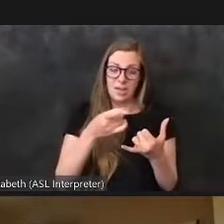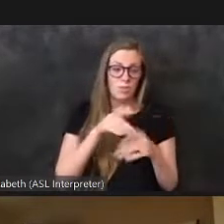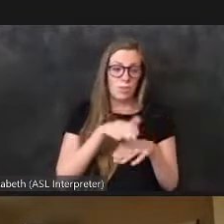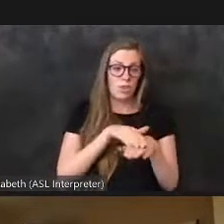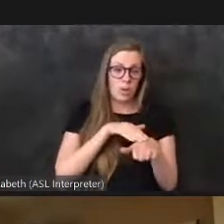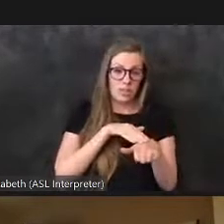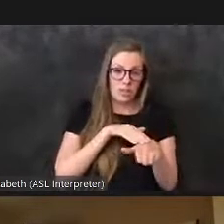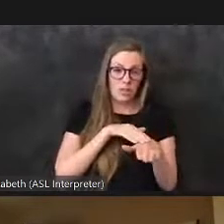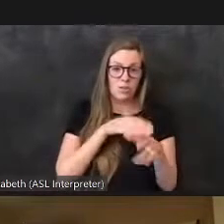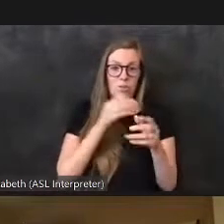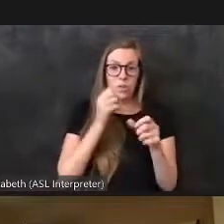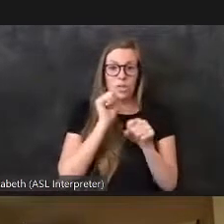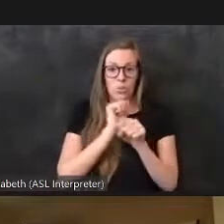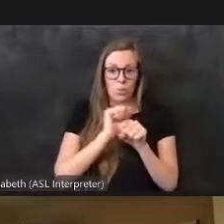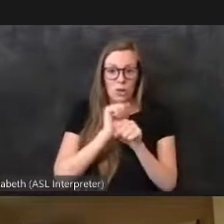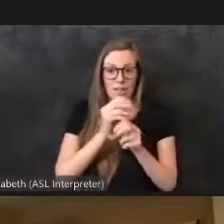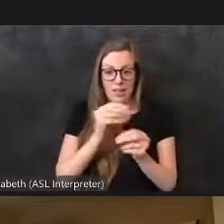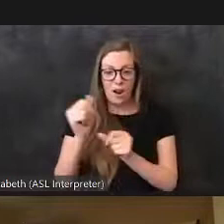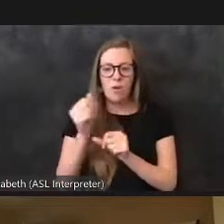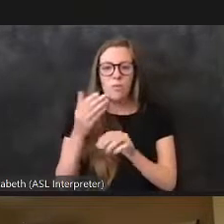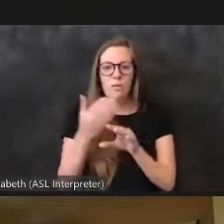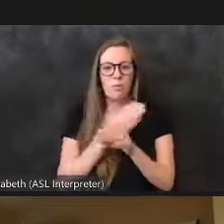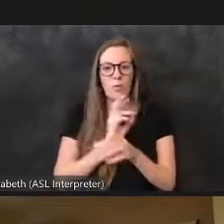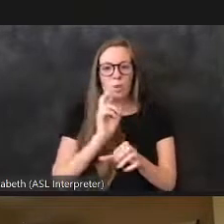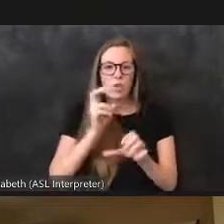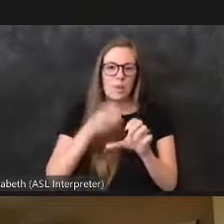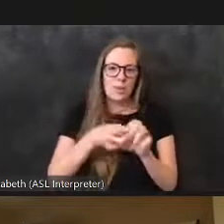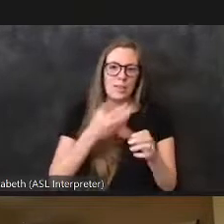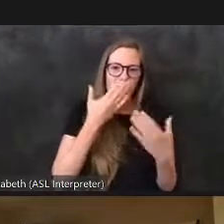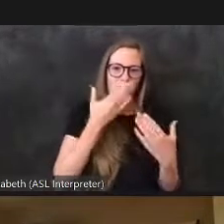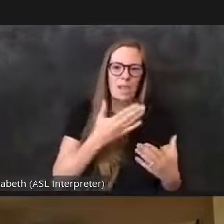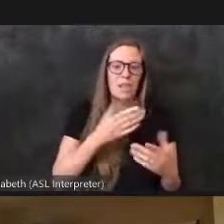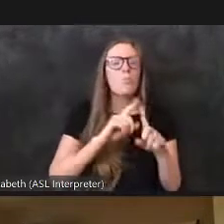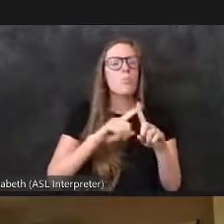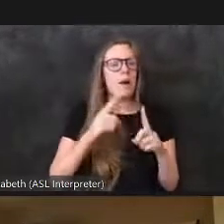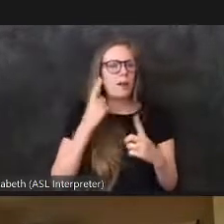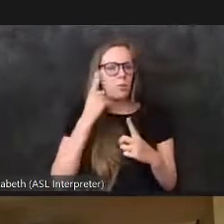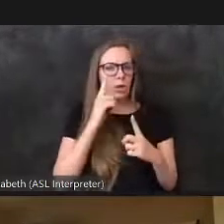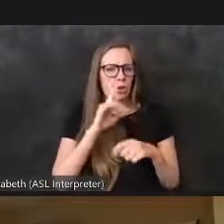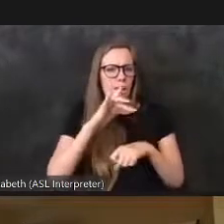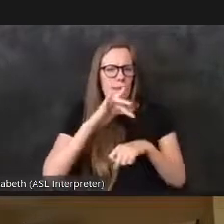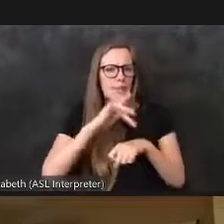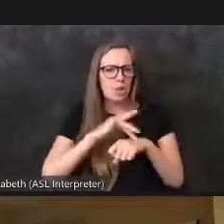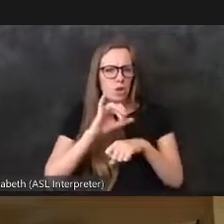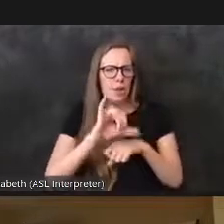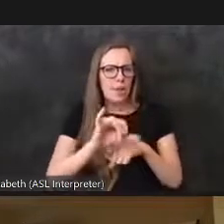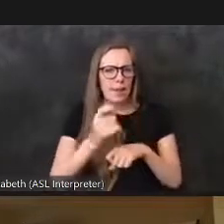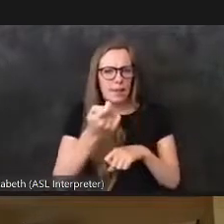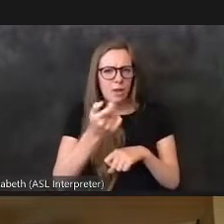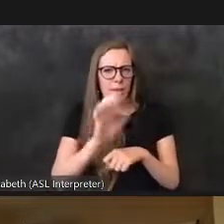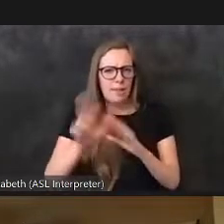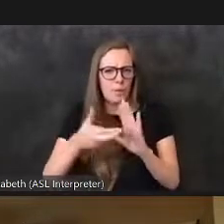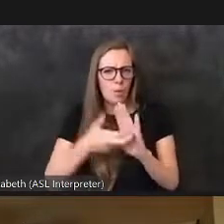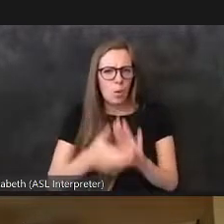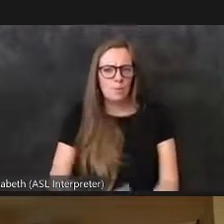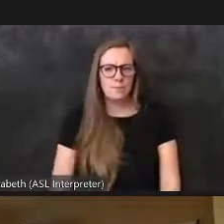El HAL puede saltar al sistema de avisador ta externo y el papel que va a tener